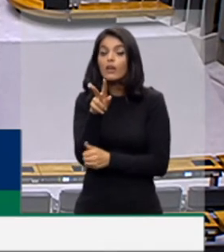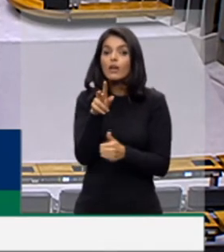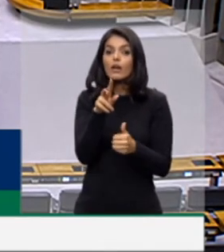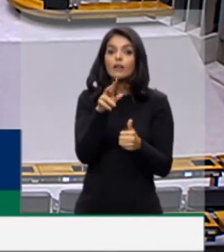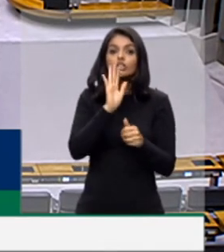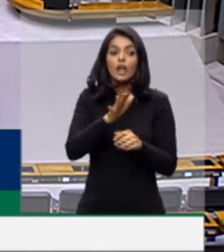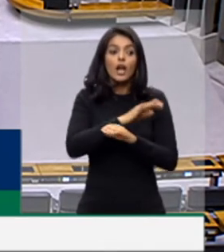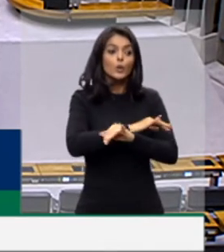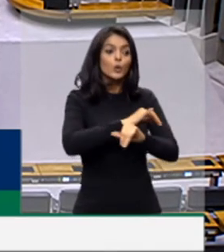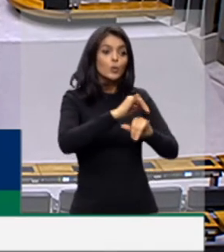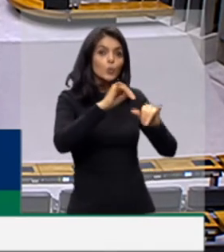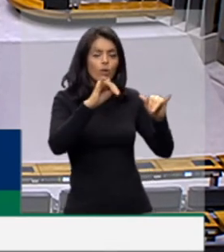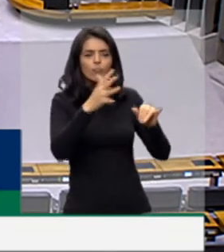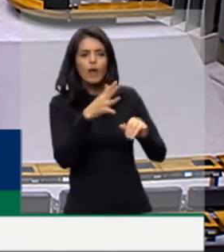O RELATOR ACOLHEU, QUE EU JÁ